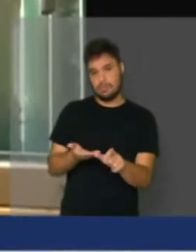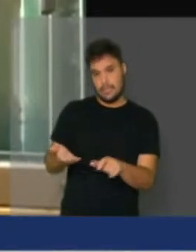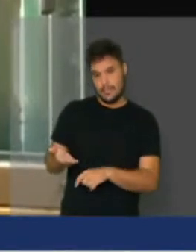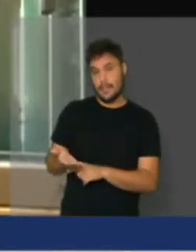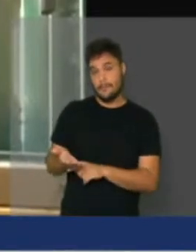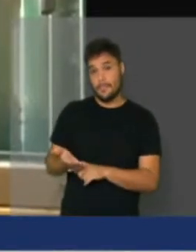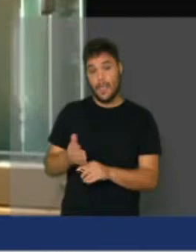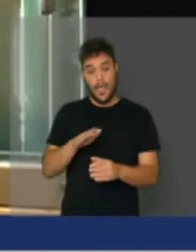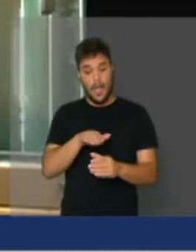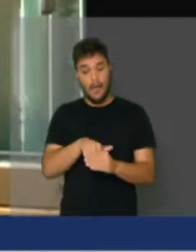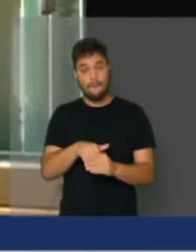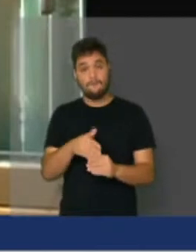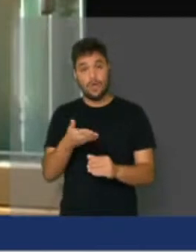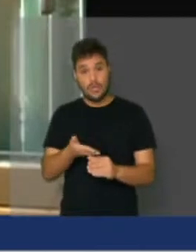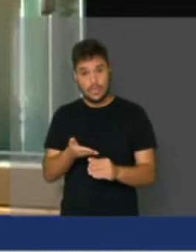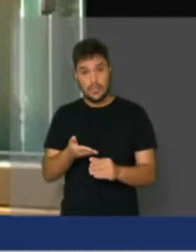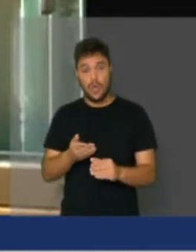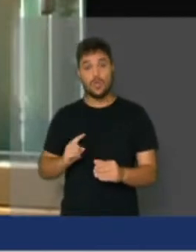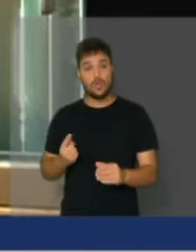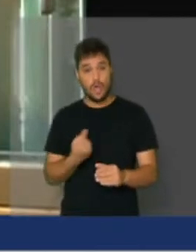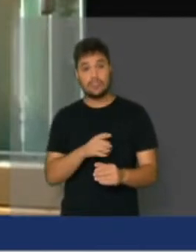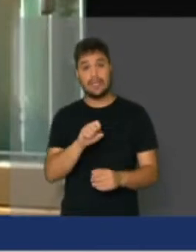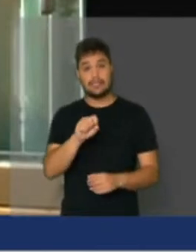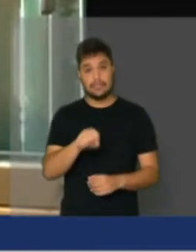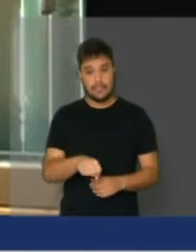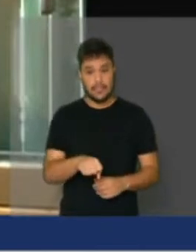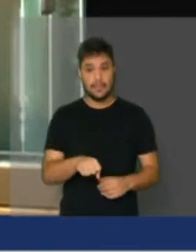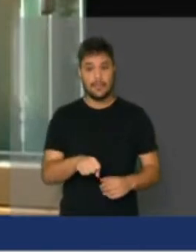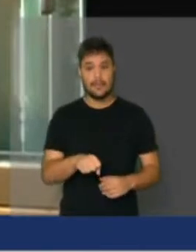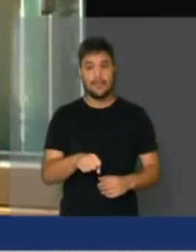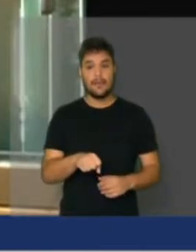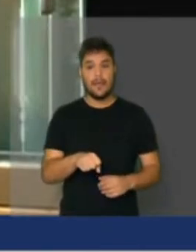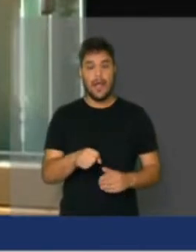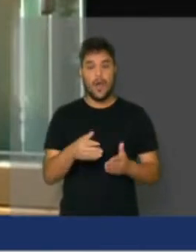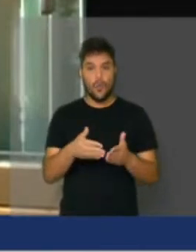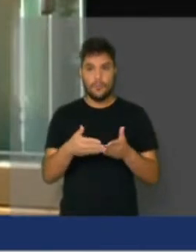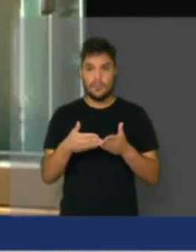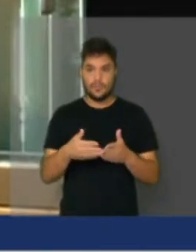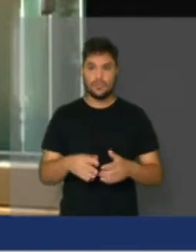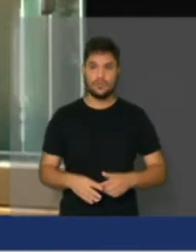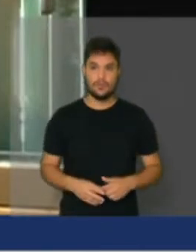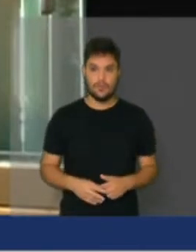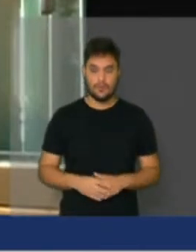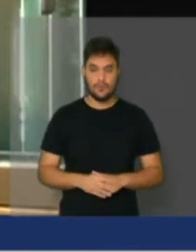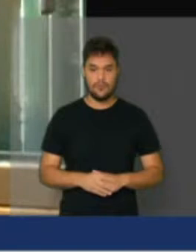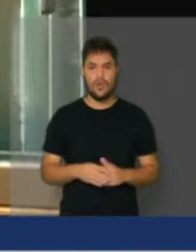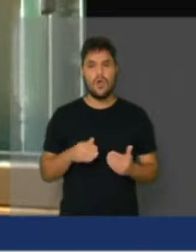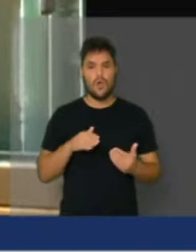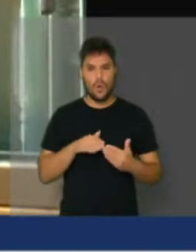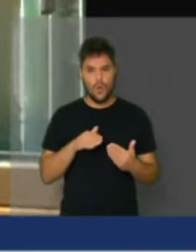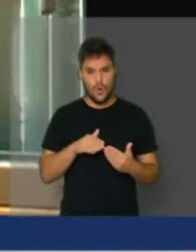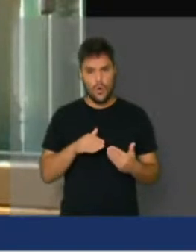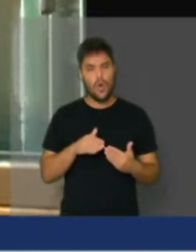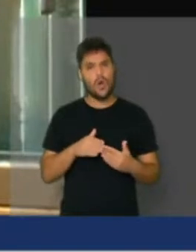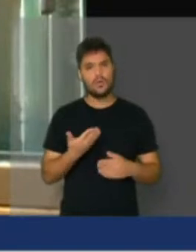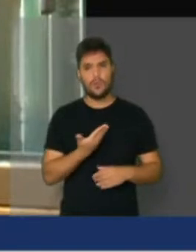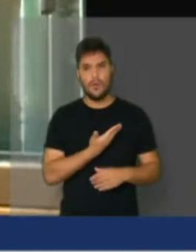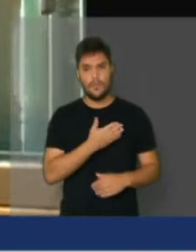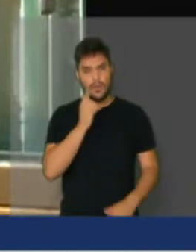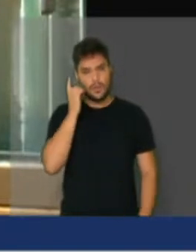VOTAÇÃO NOSSA É SIM A ESSE REQUERIMENTO. CONCORDO PLENAMENTE COM O NOSSO COLEGA DEPUTADO JOSÉROCHA, NÃO HAVIA A NECESSIDADE NENHUMA